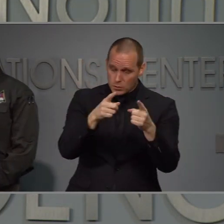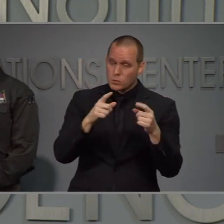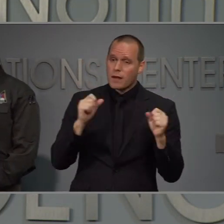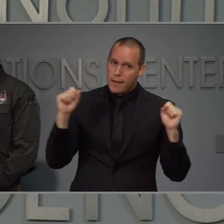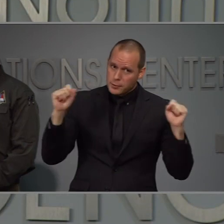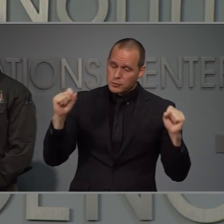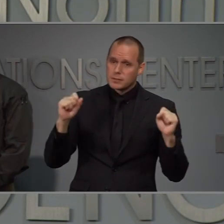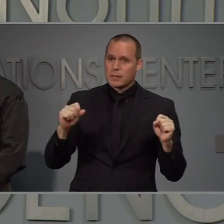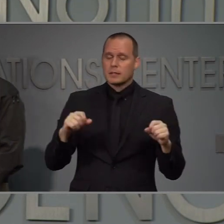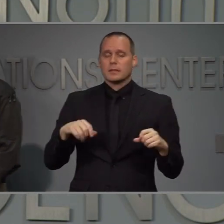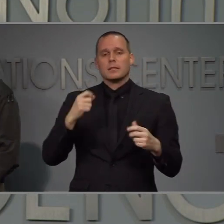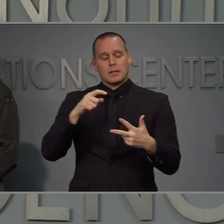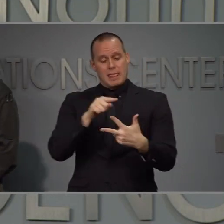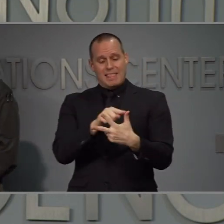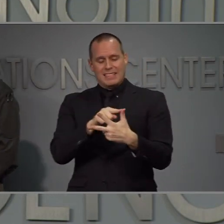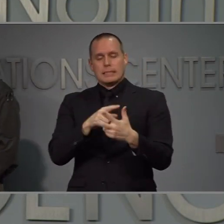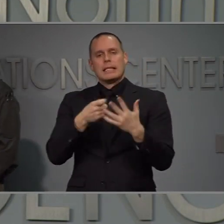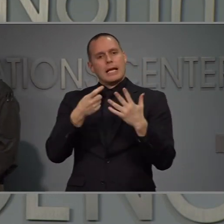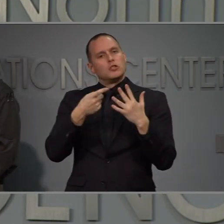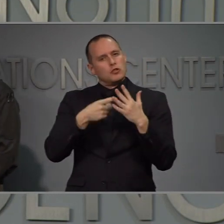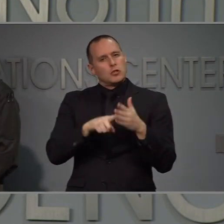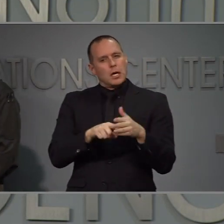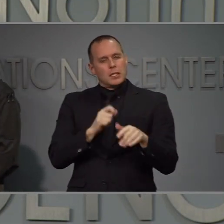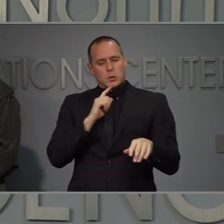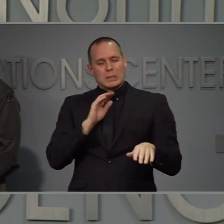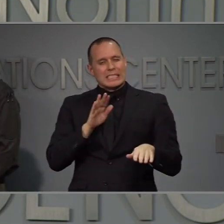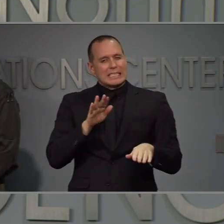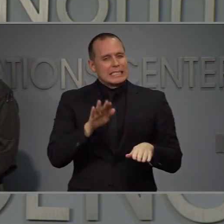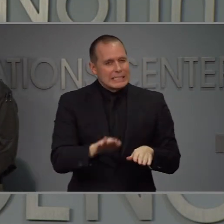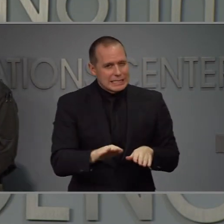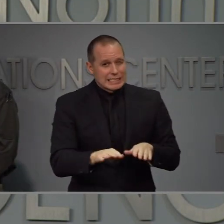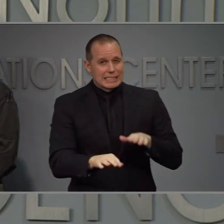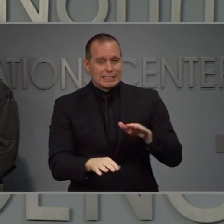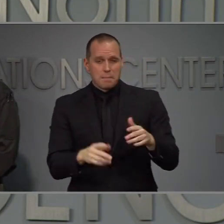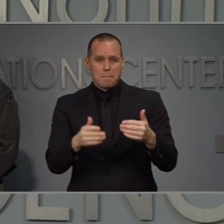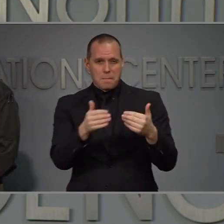motivando a que las personas hagan ejercicio. La fase uno es